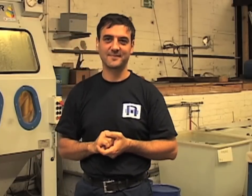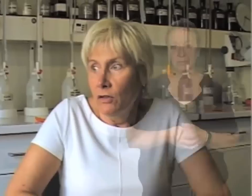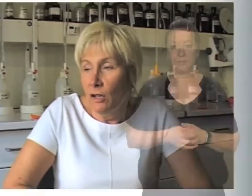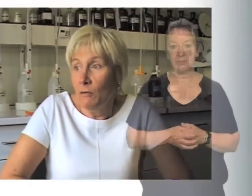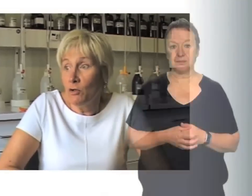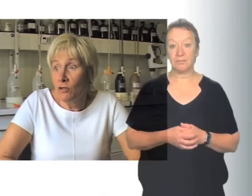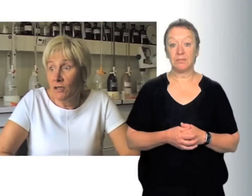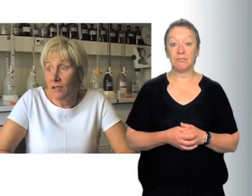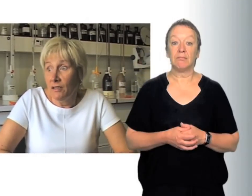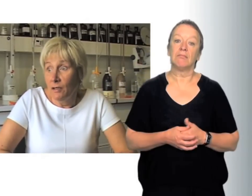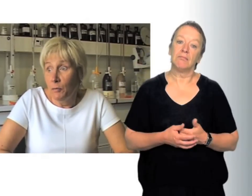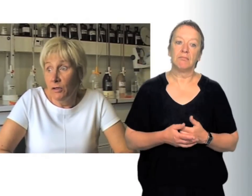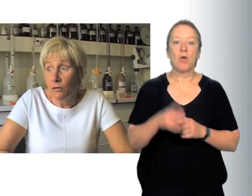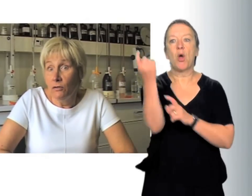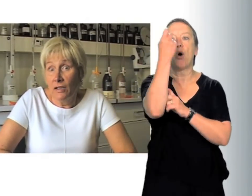On est une société polyculturelle.